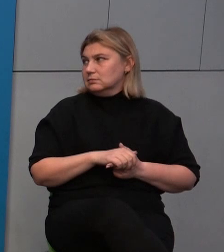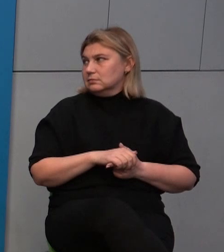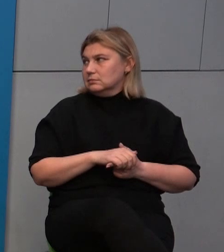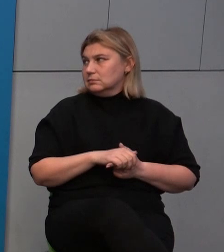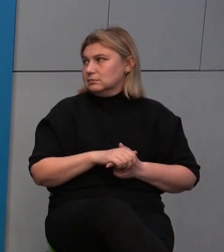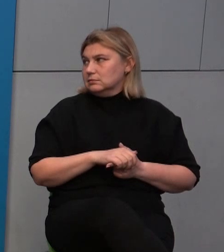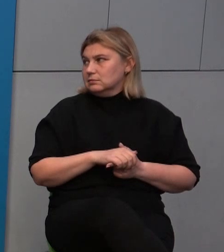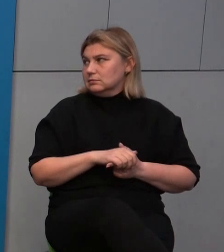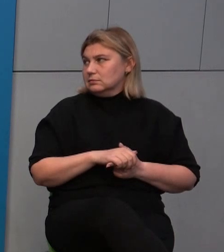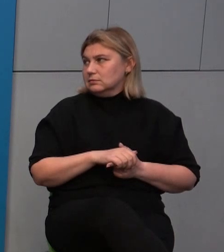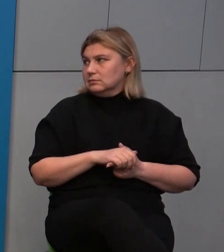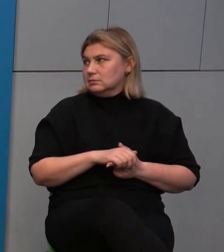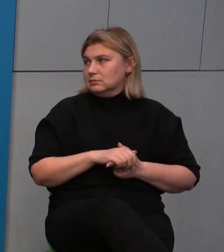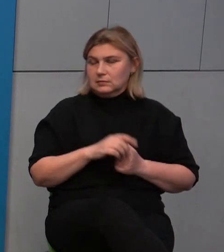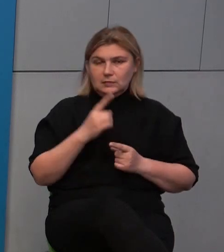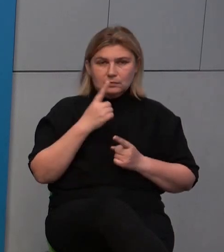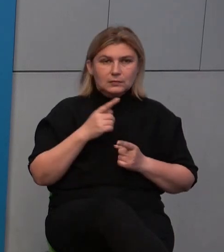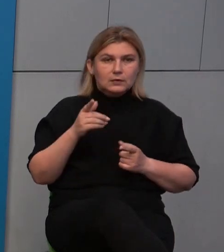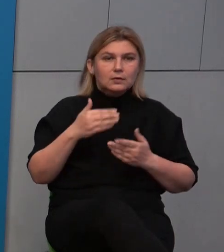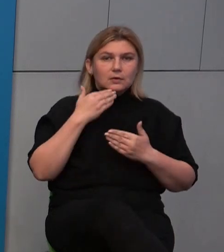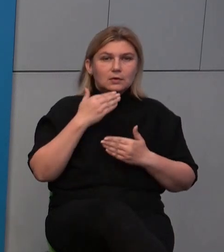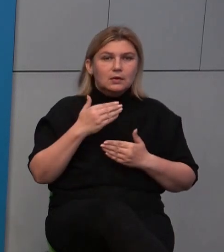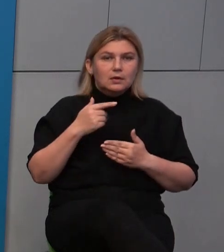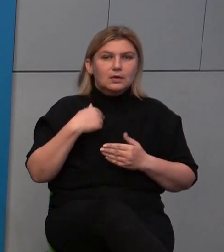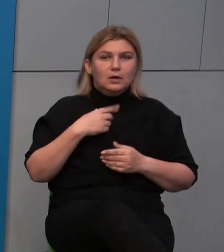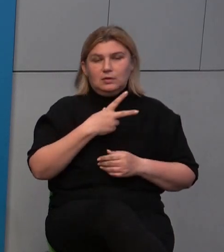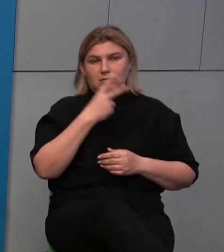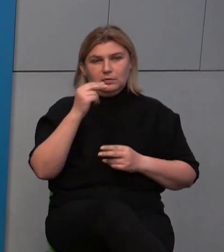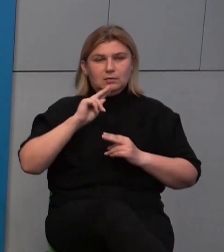ale myślę, że to dzięki temu dostałam po trzech dniach odpowiedź i tam było